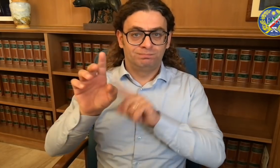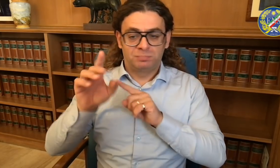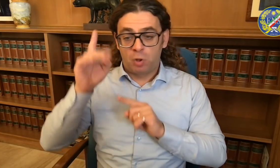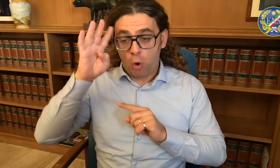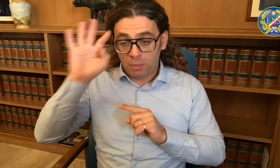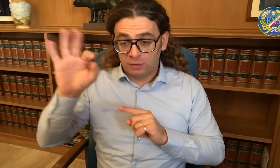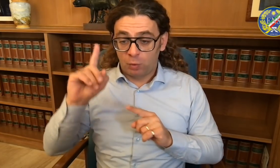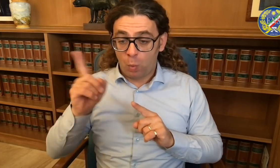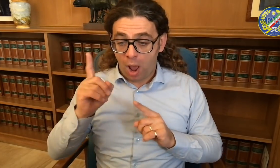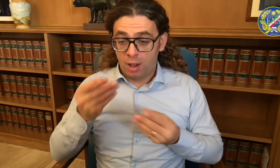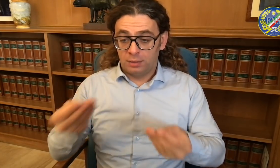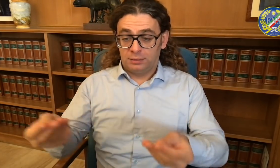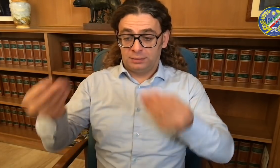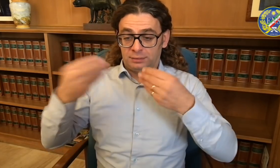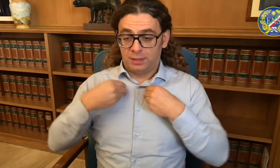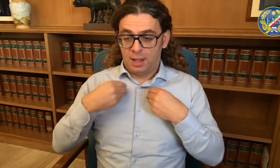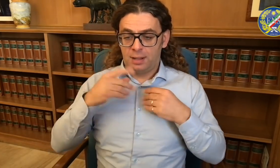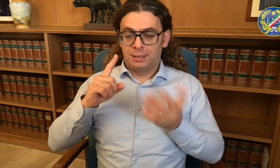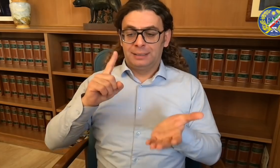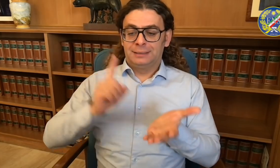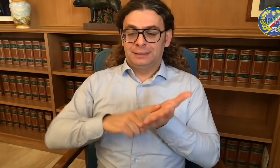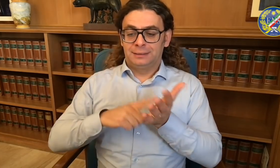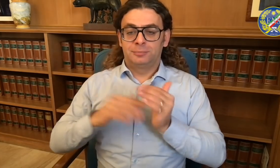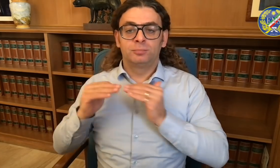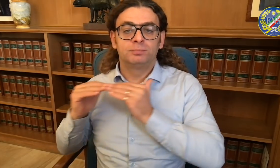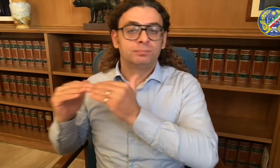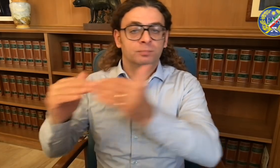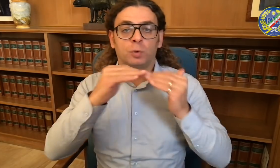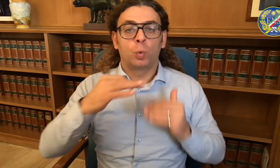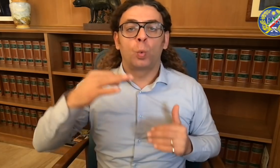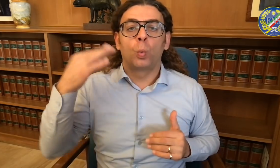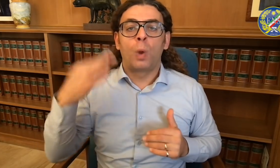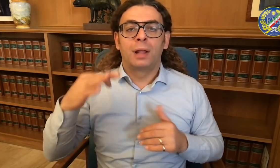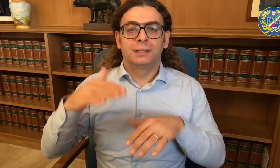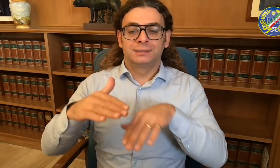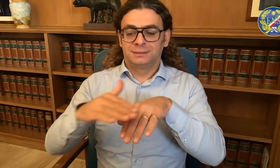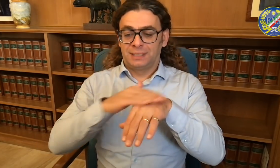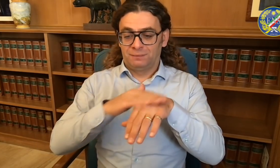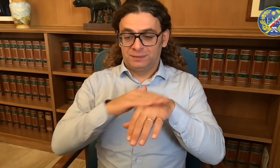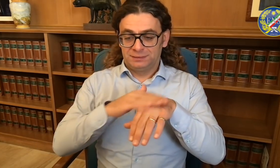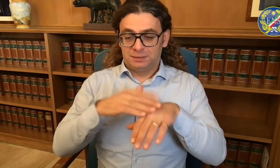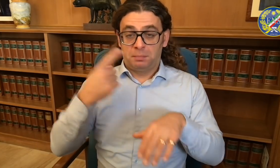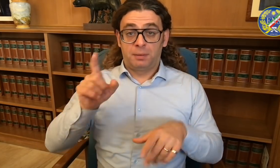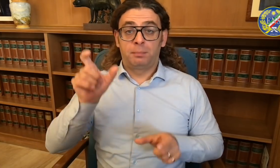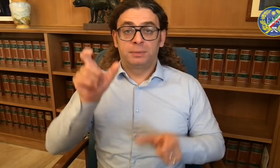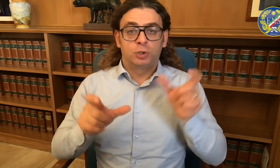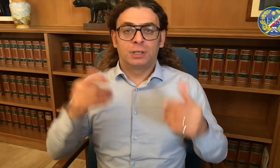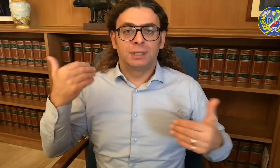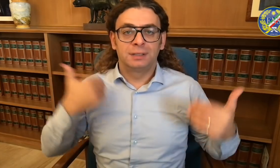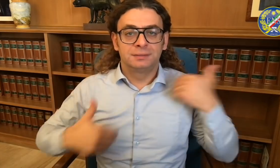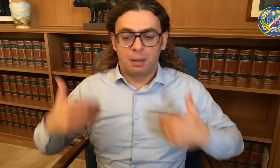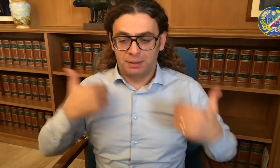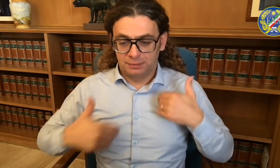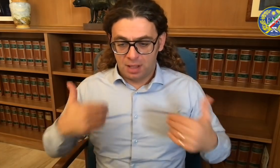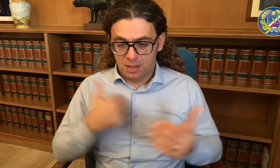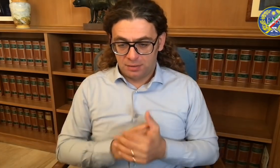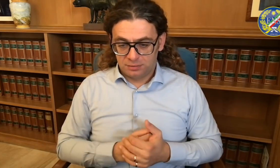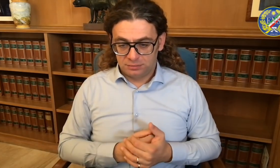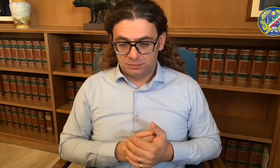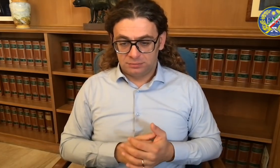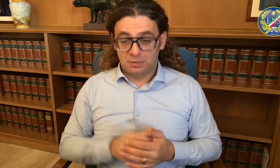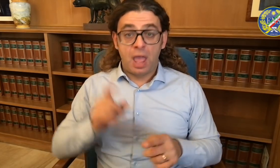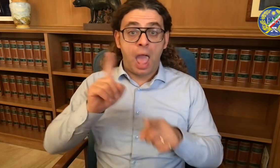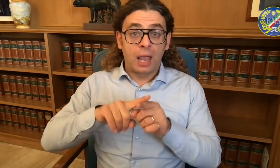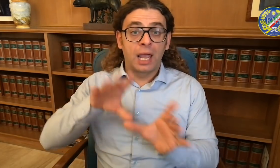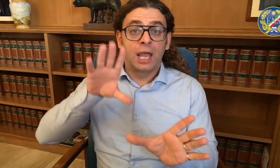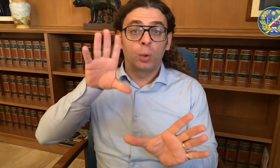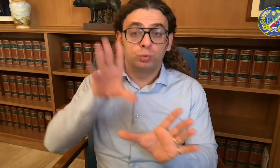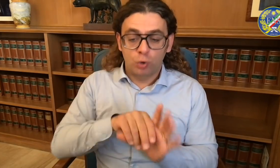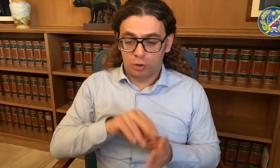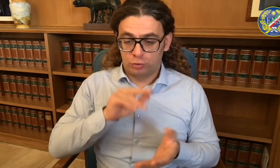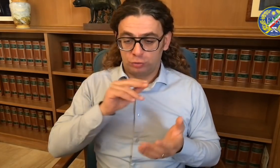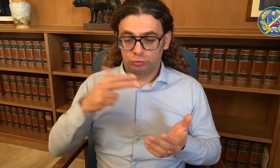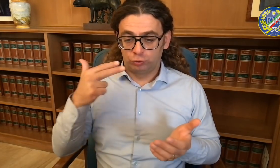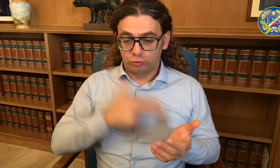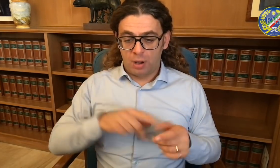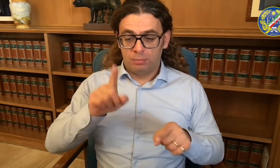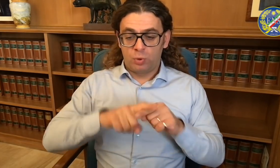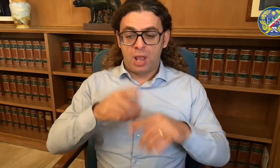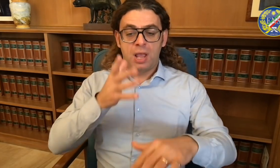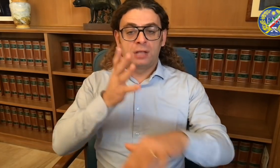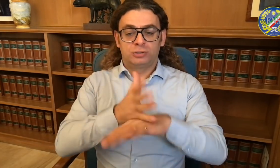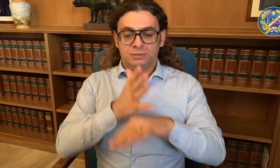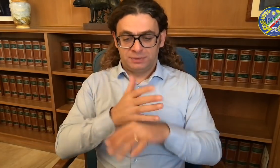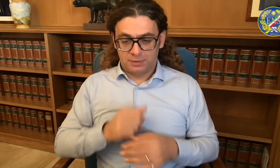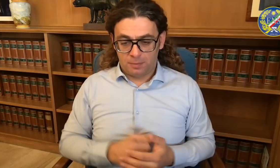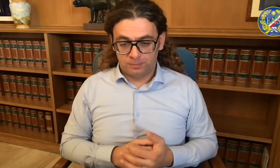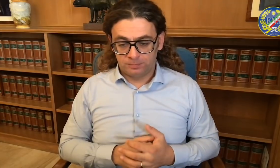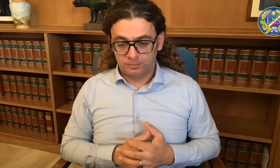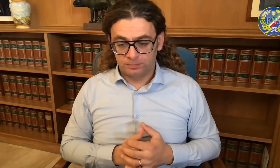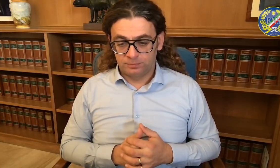garantire l'uguaglianza dei diritti delle persone con disabilità, per l’inclusione sociale e per l’accessibilità.